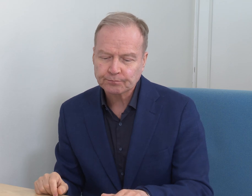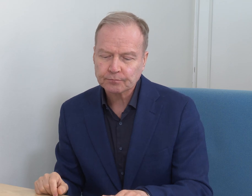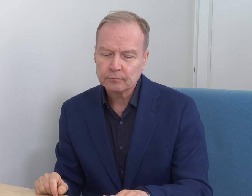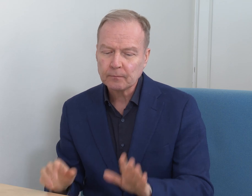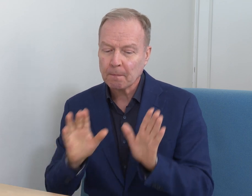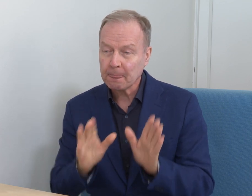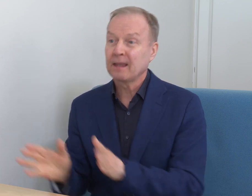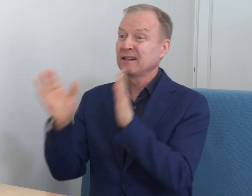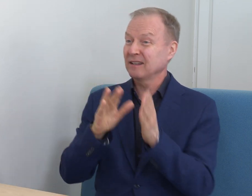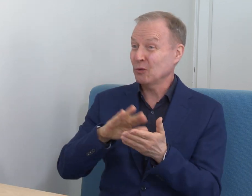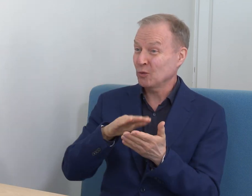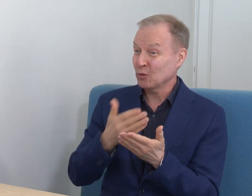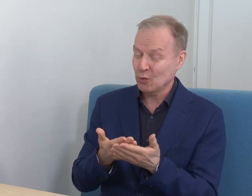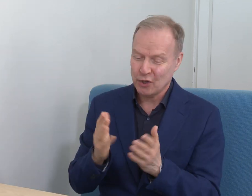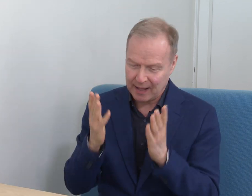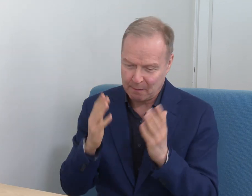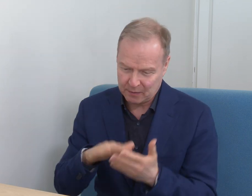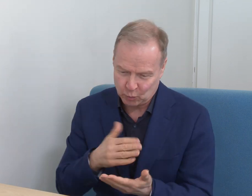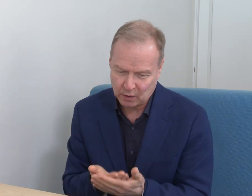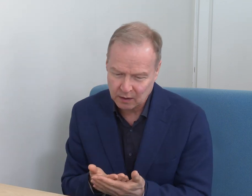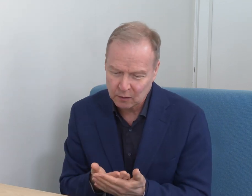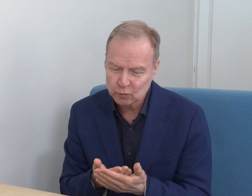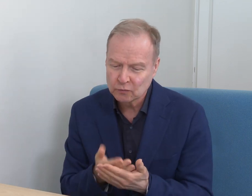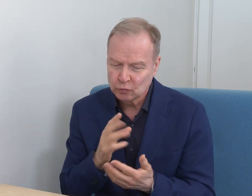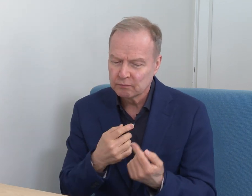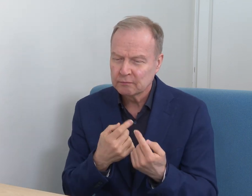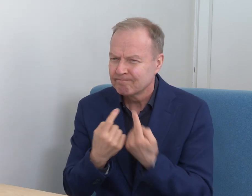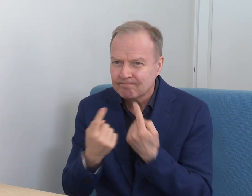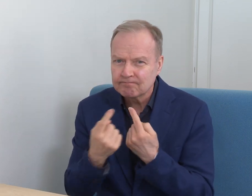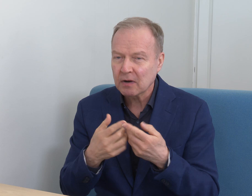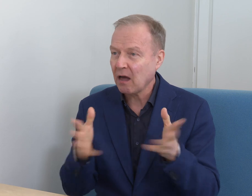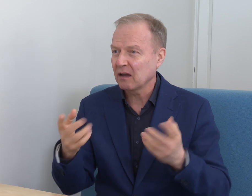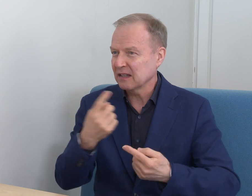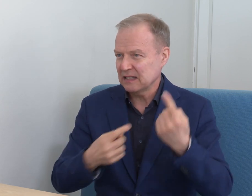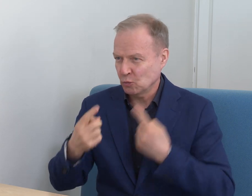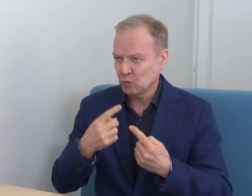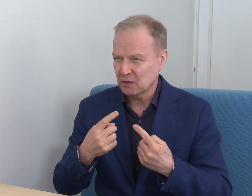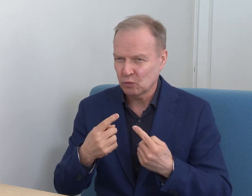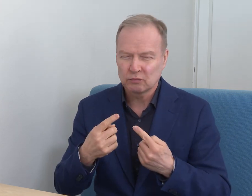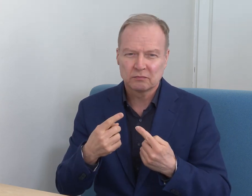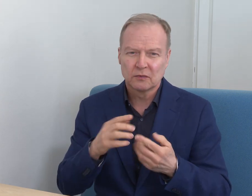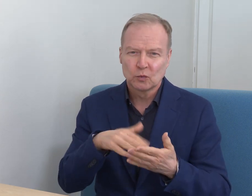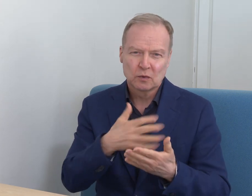Työelämätulkkauksesta on käyty laajaa keskustelua.